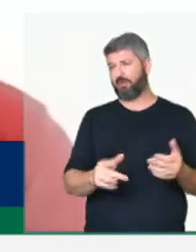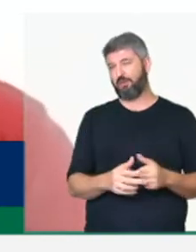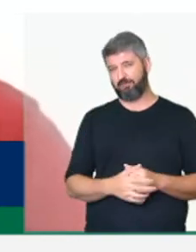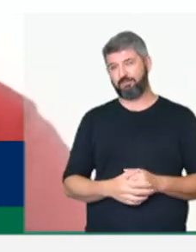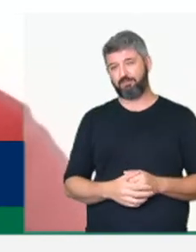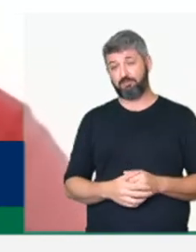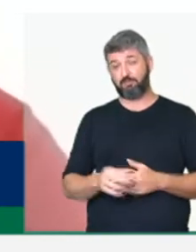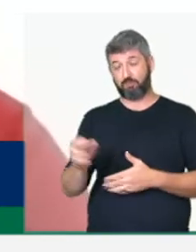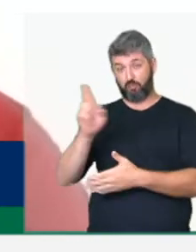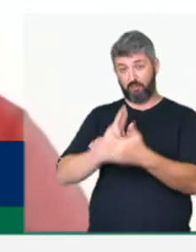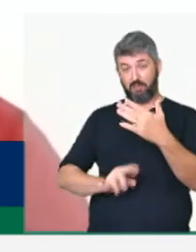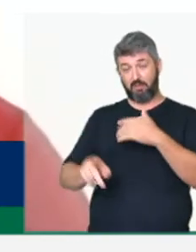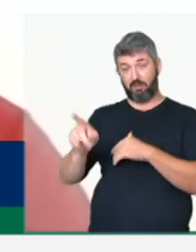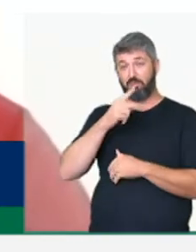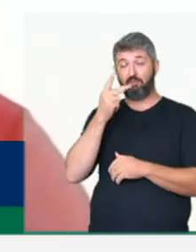COMO DISSE NO ART. 2 ° ,